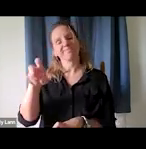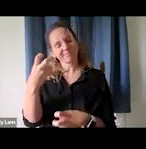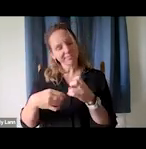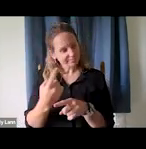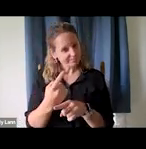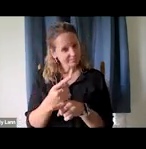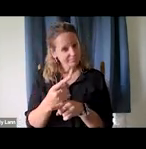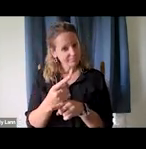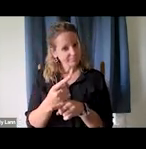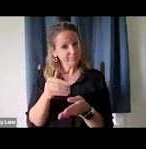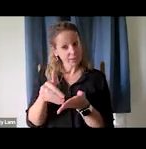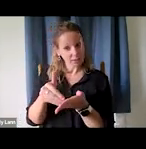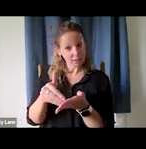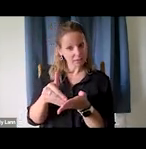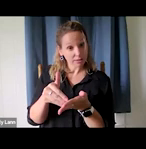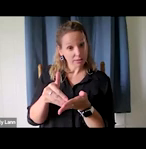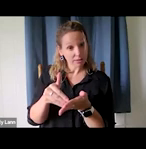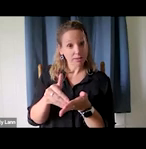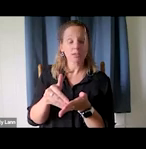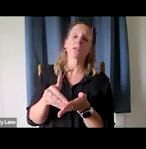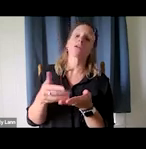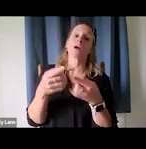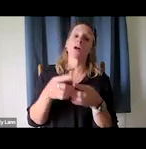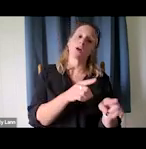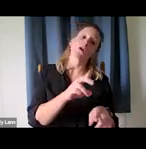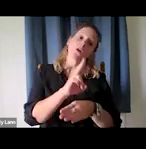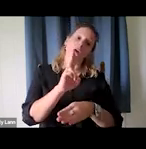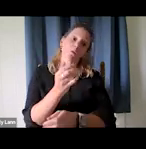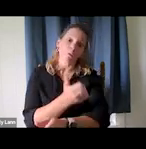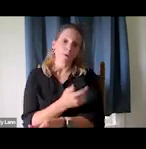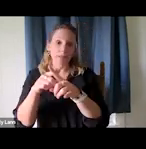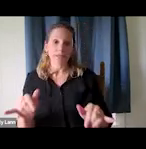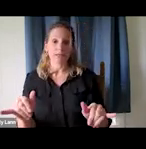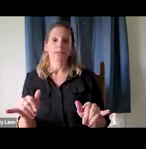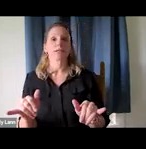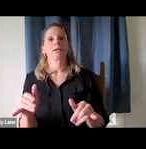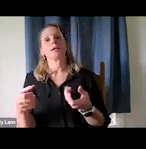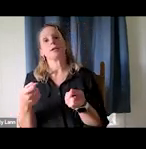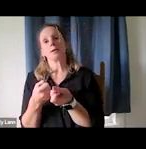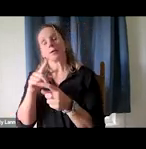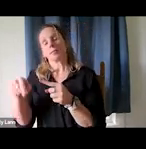Con frecuencia, el consumo concurrente de sustancias complica el proceso de determinación de la discapacidad.